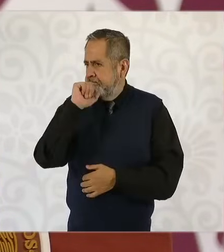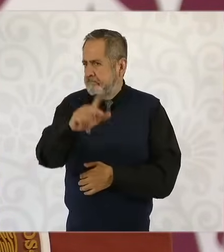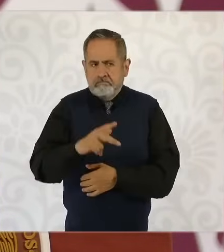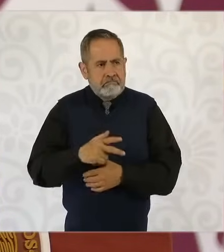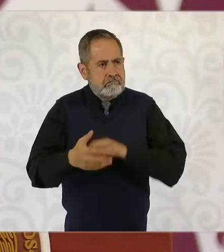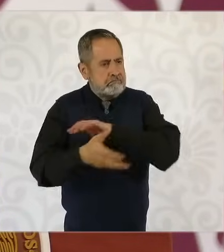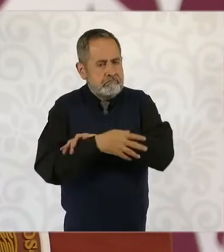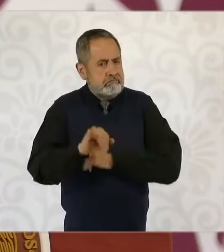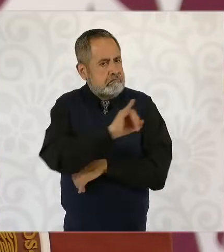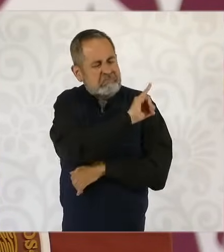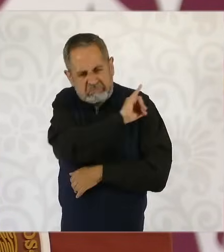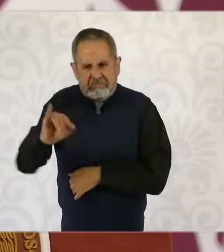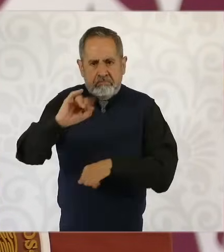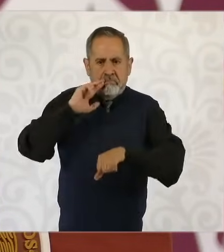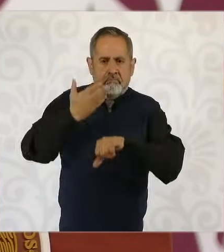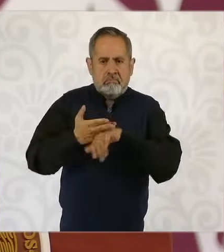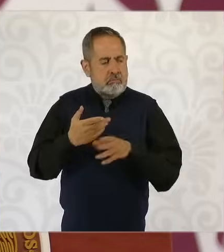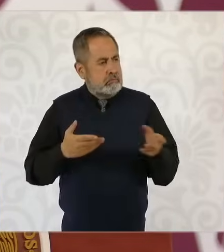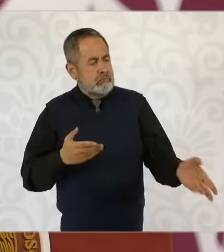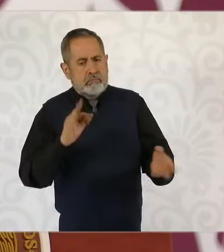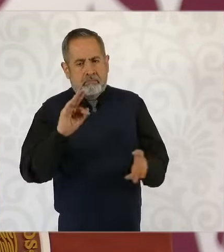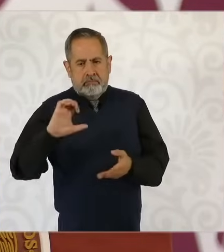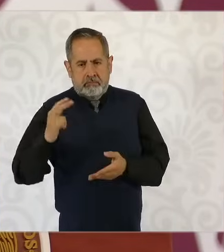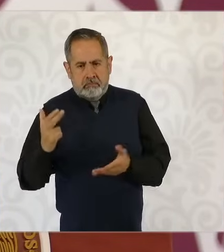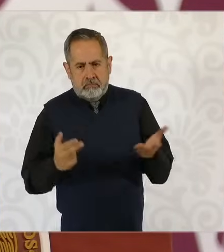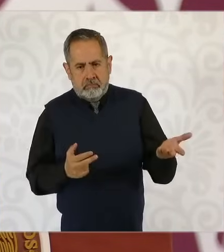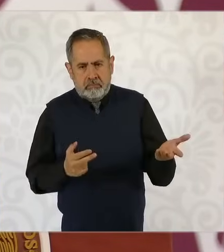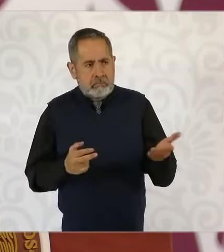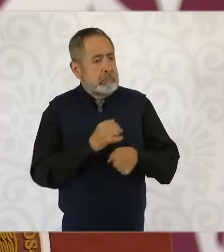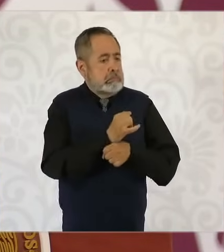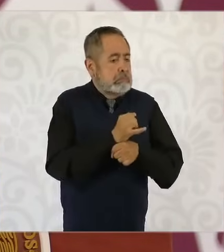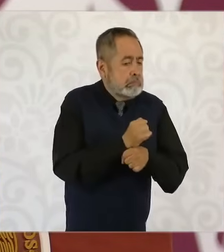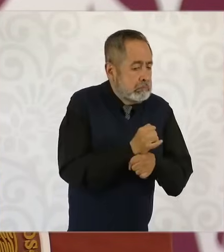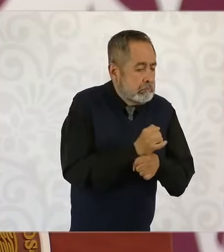irresponsabilidad pero ya no se investigó